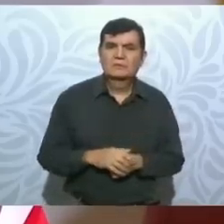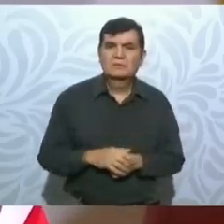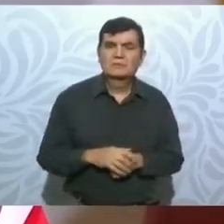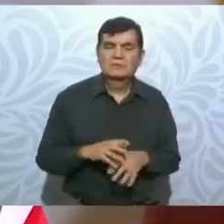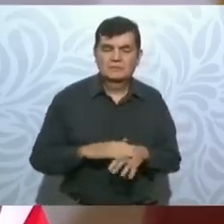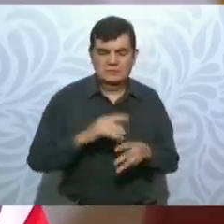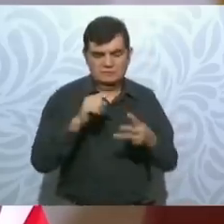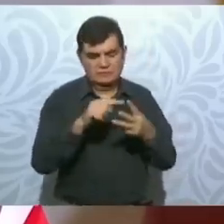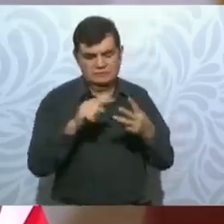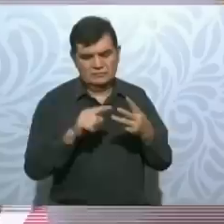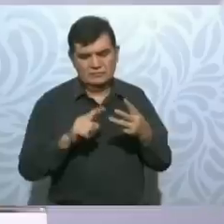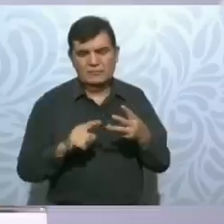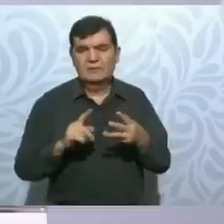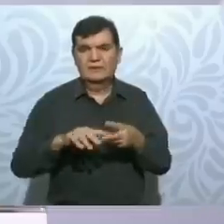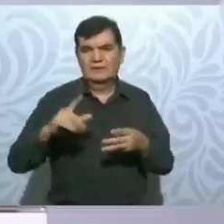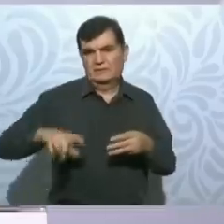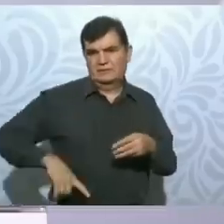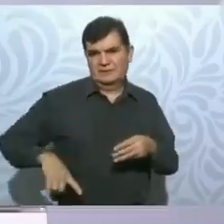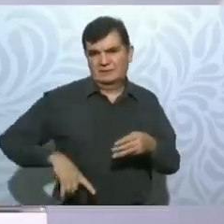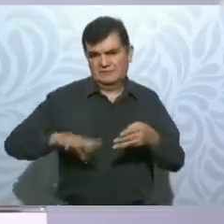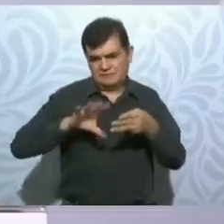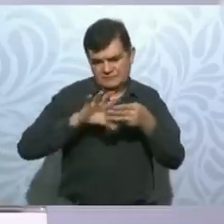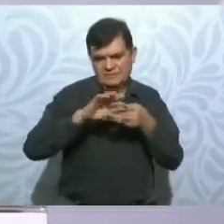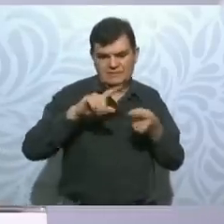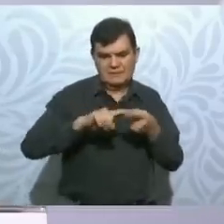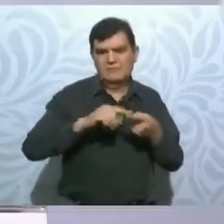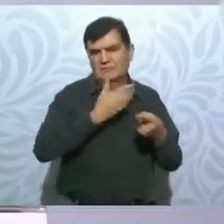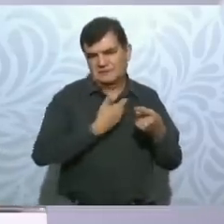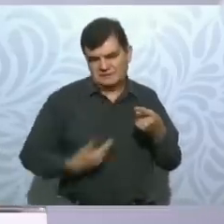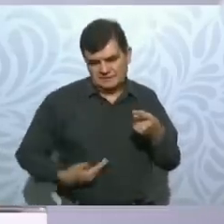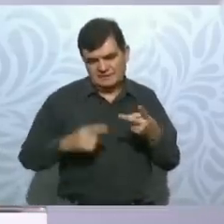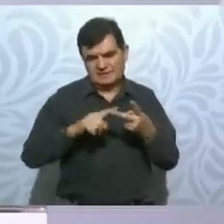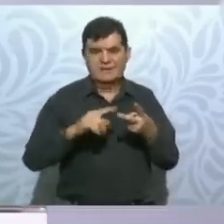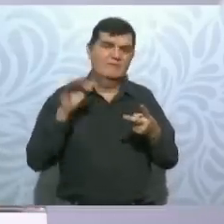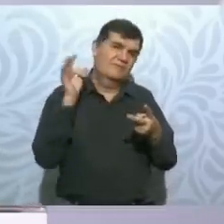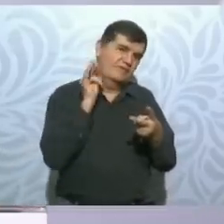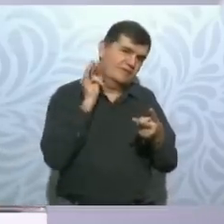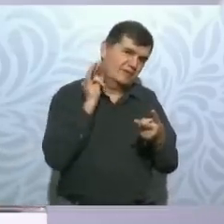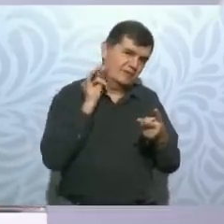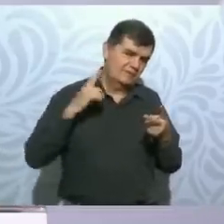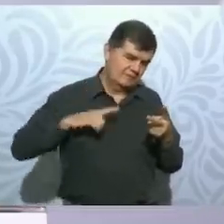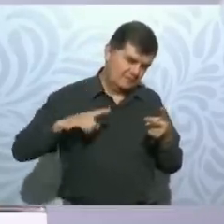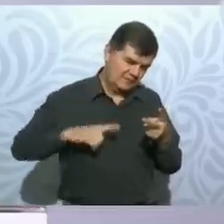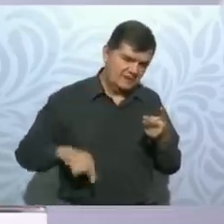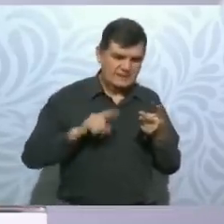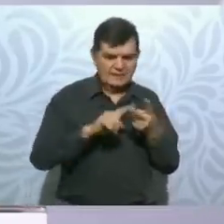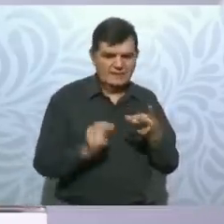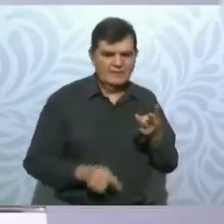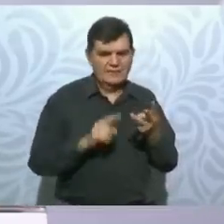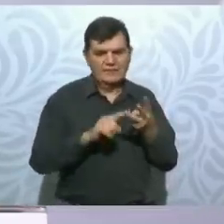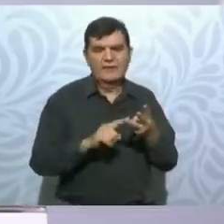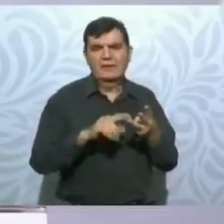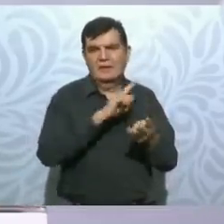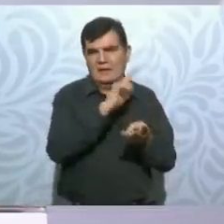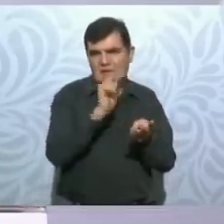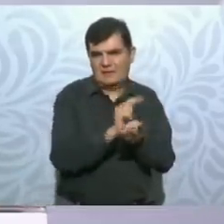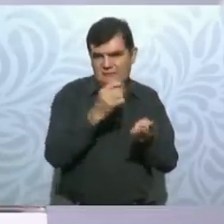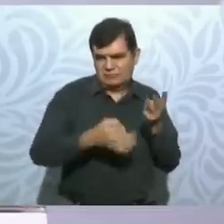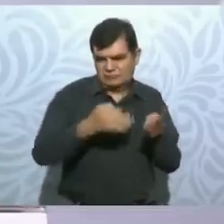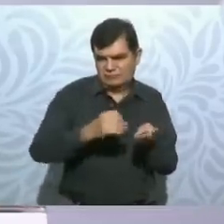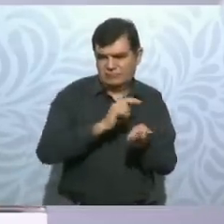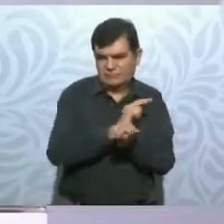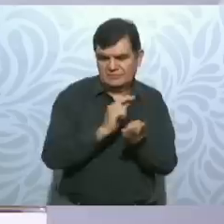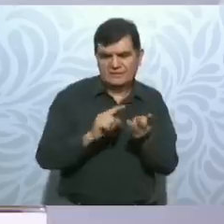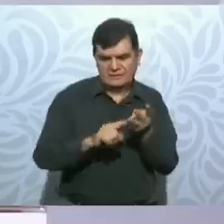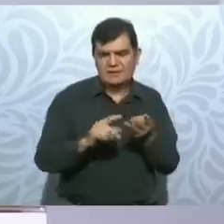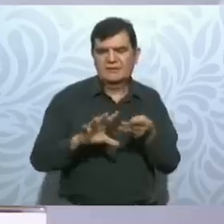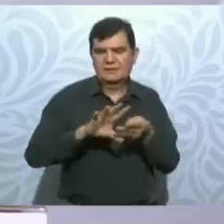poderes del ejecutivo de la fiscalía con su autonomía de legislativo también eh Y también